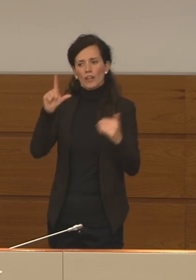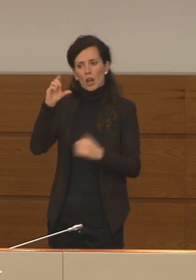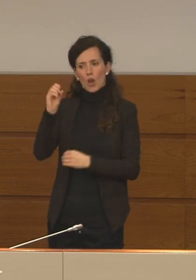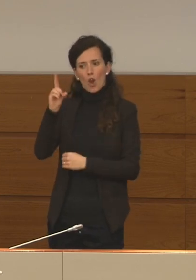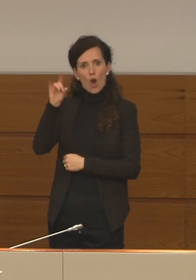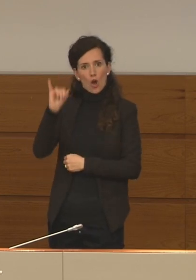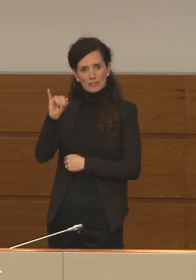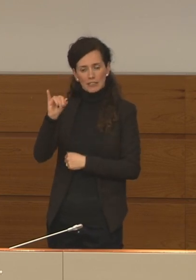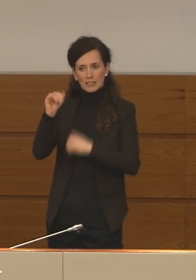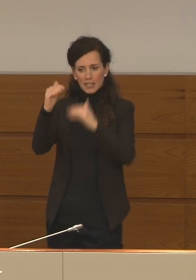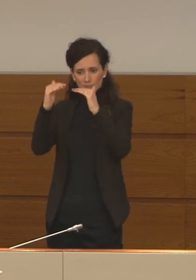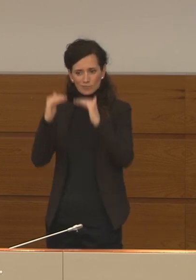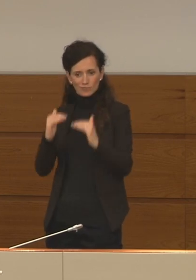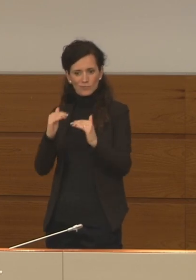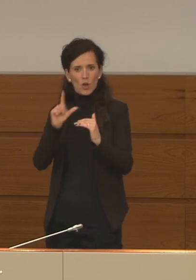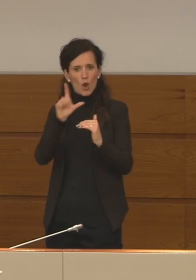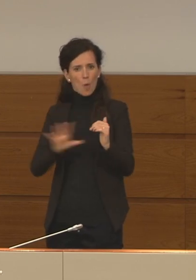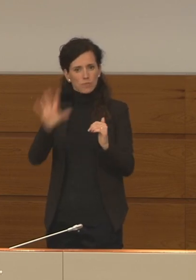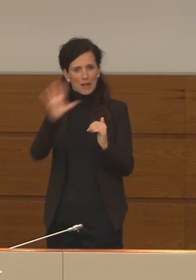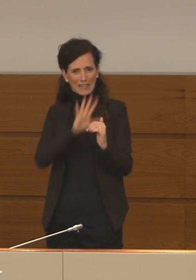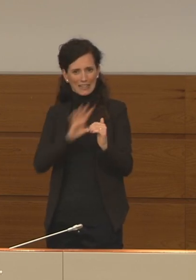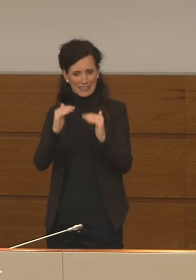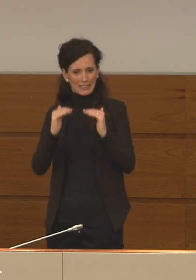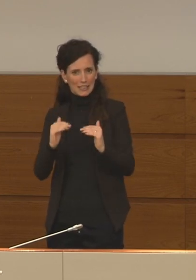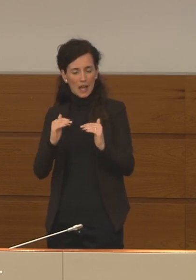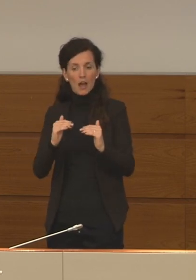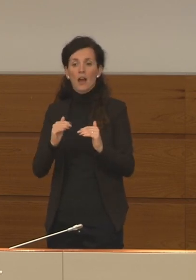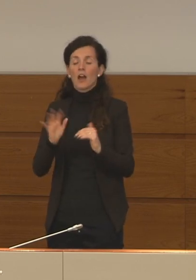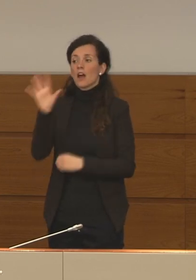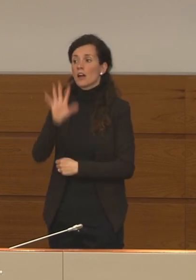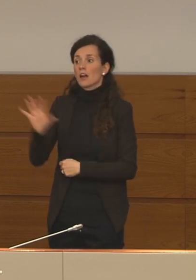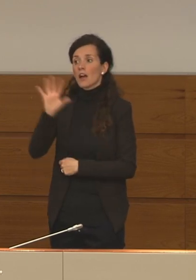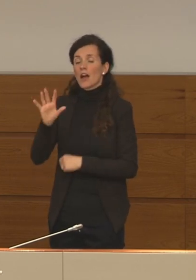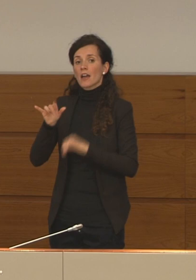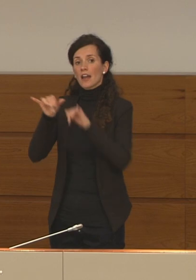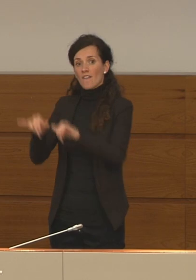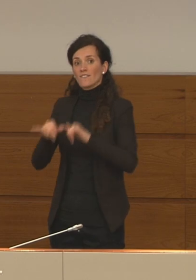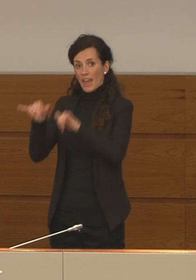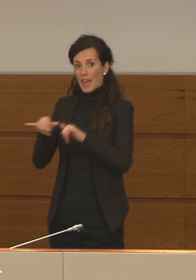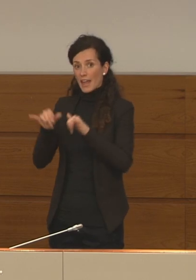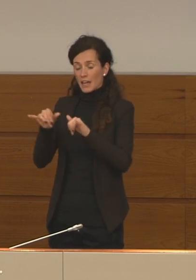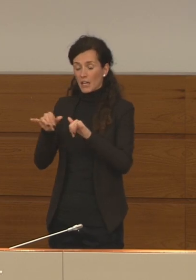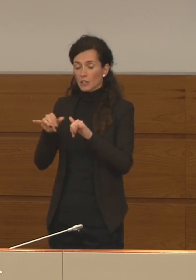la bassa Lombardia, in alcune aree del Veneto anche se il Veneto ad oggi sembra